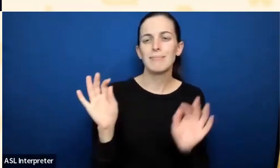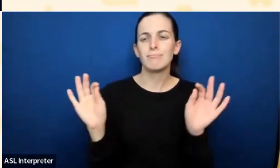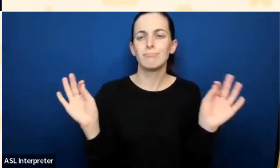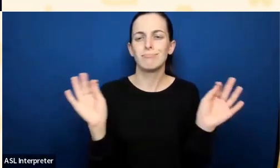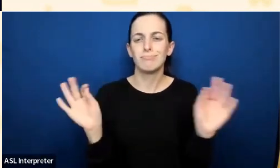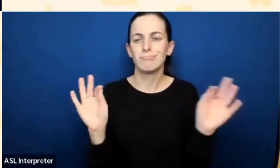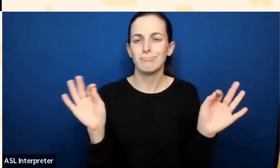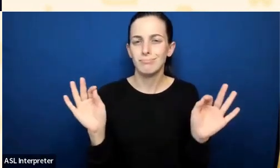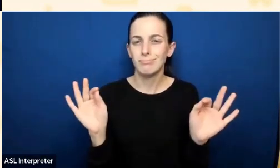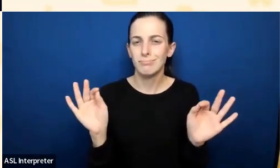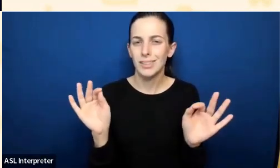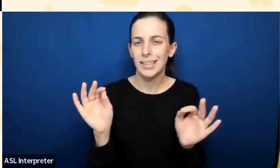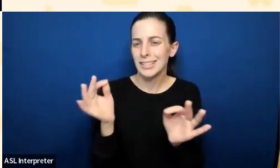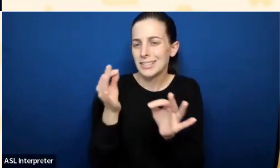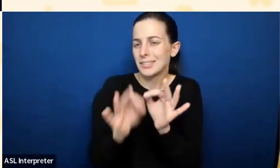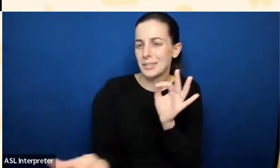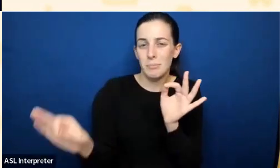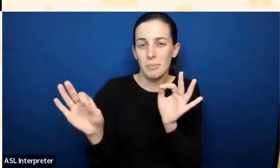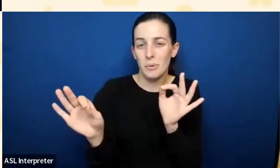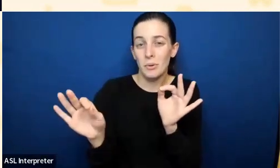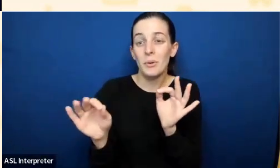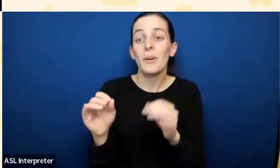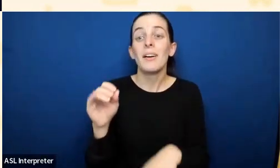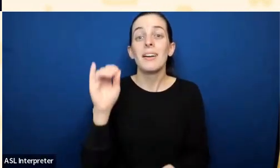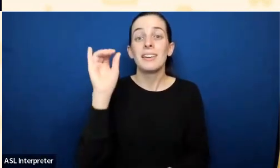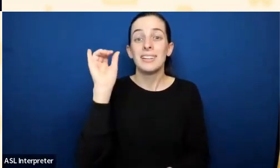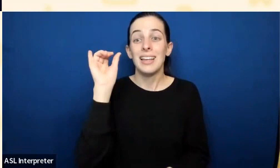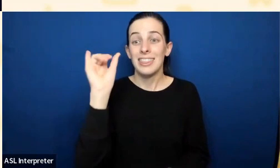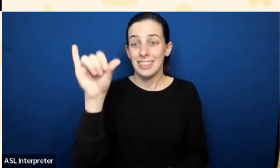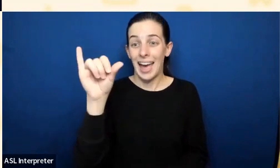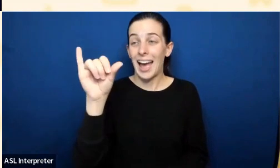Y si activas y desactivas esa animación según su selección,